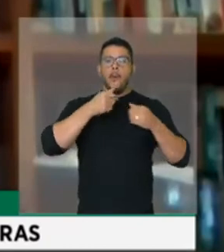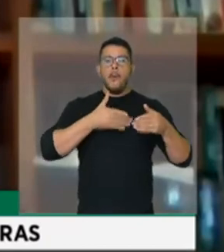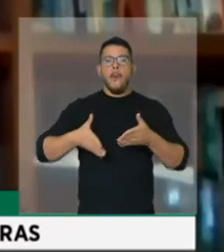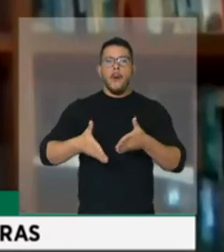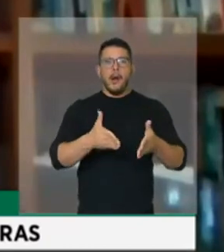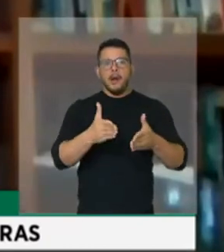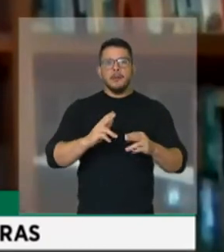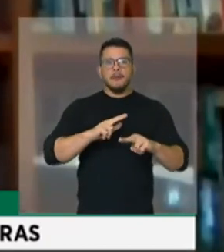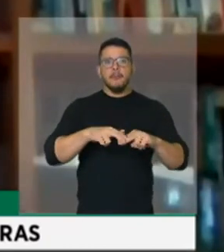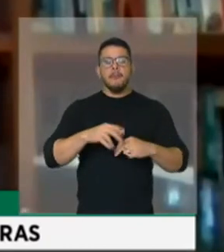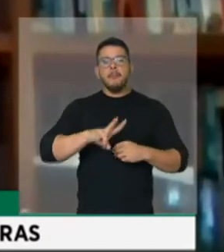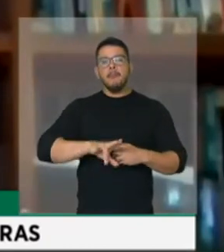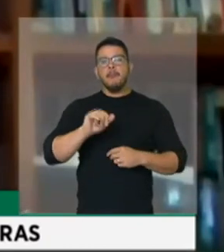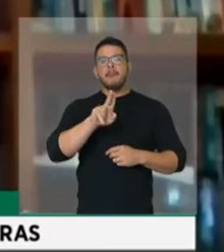DÁ LUCRO. NÃO TEM ÁLIBI PRA VENDER ISSO. ISSO AQUI É UM